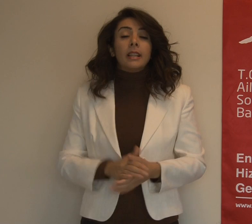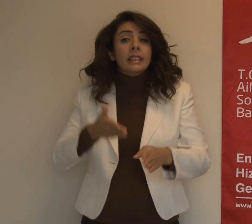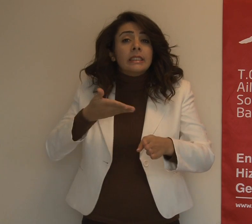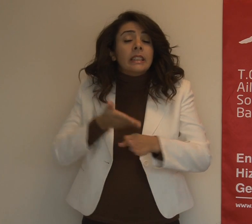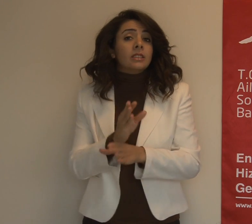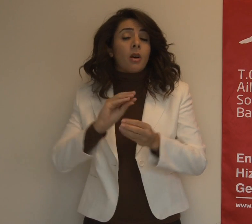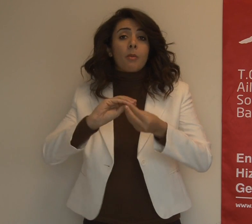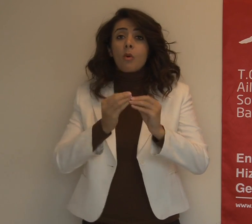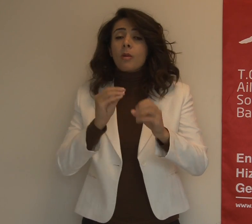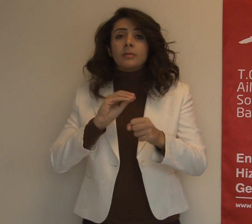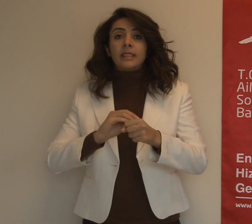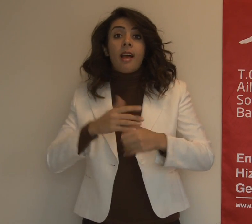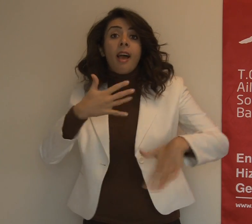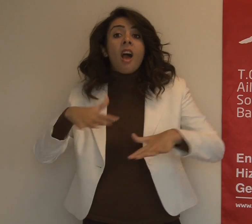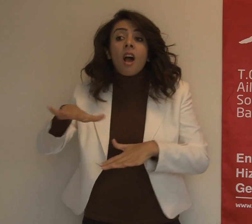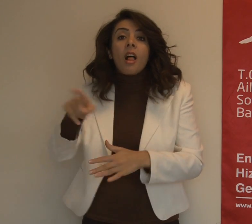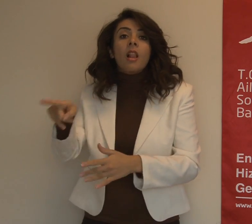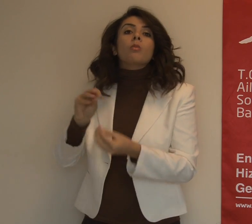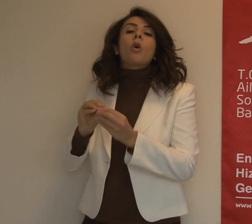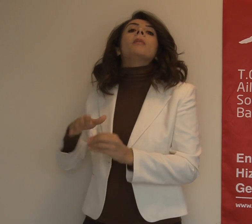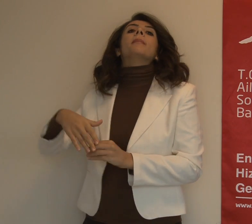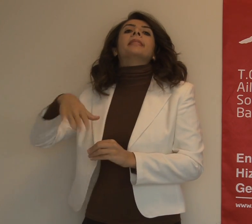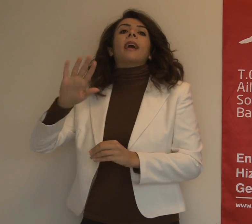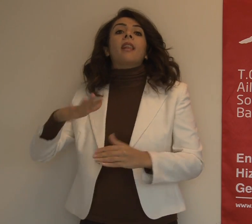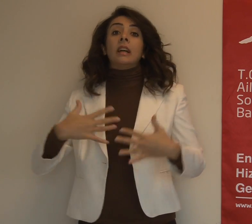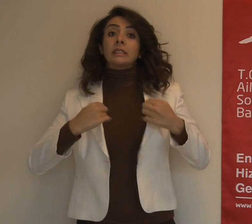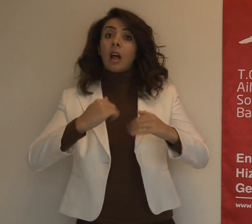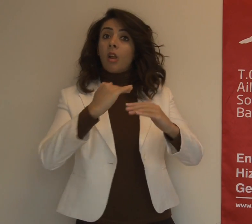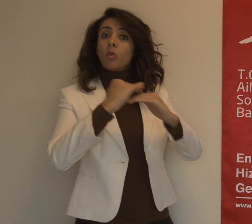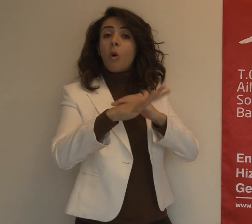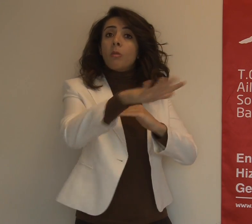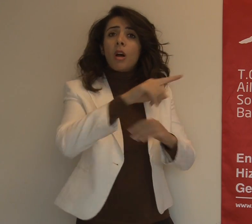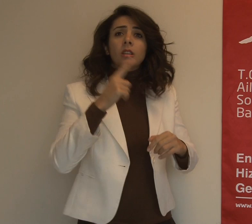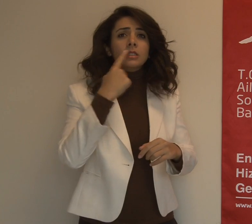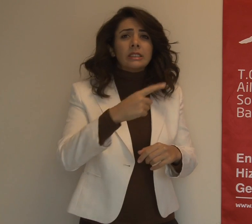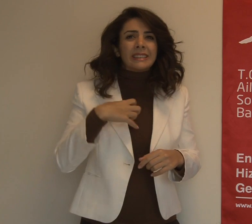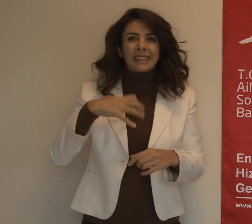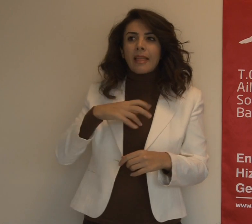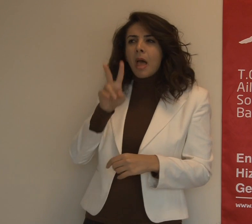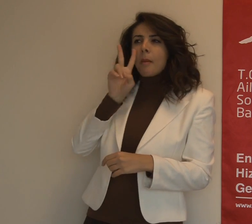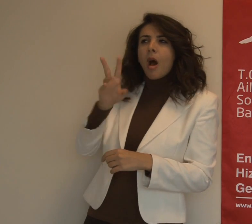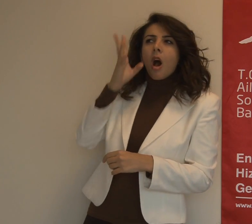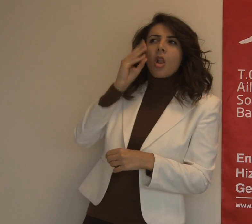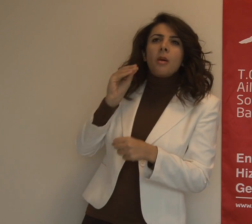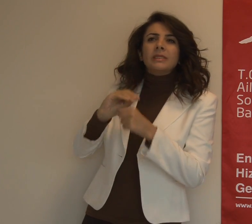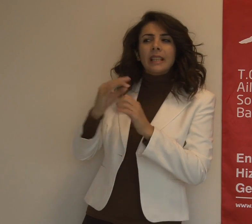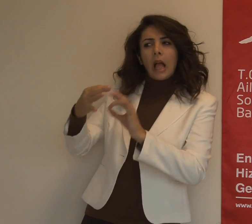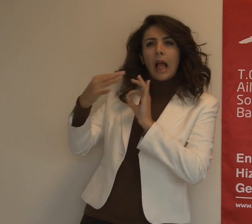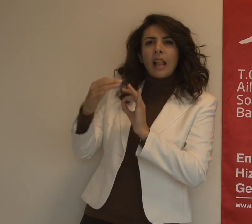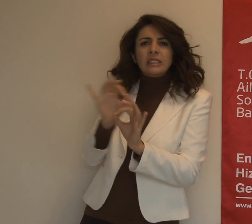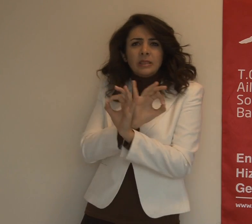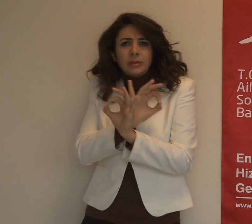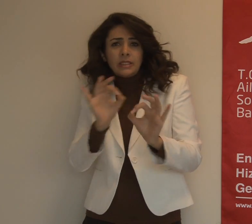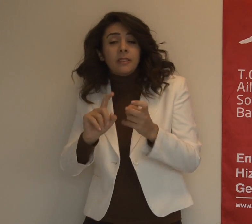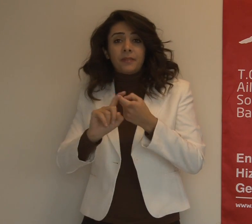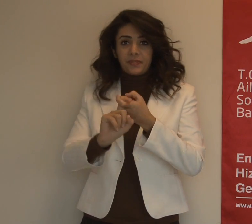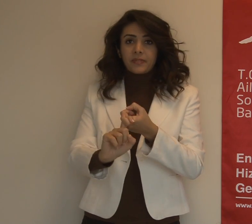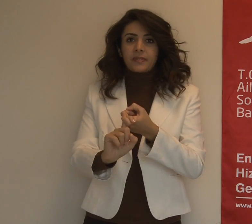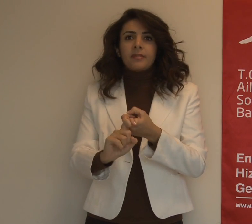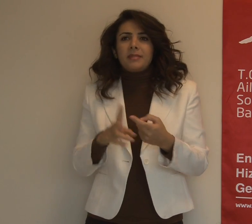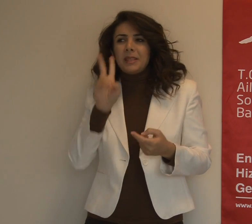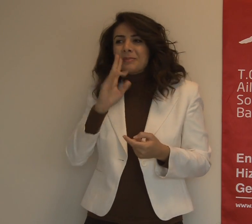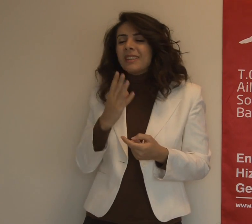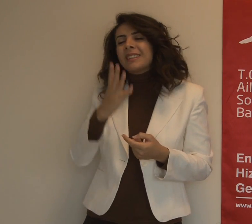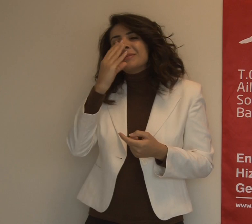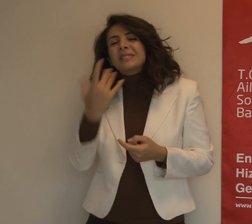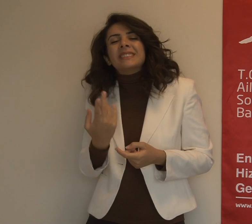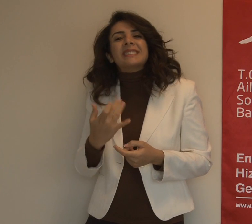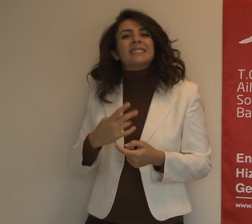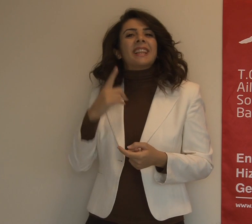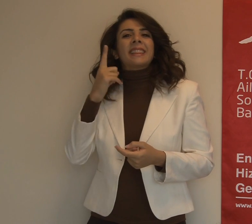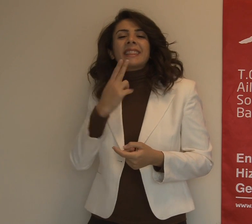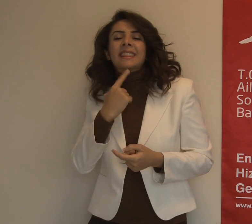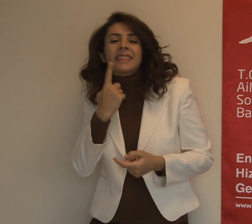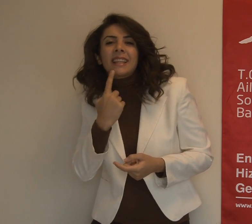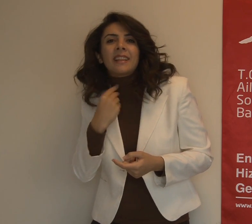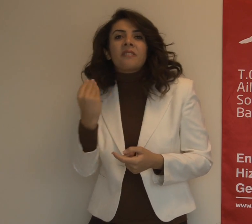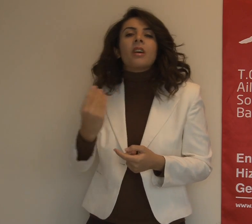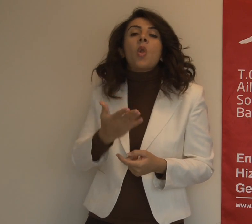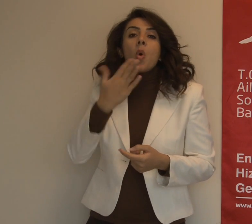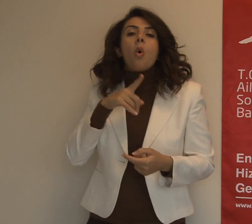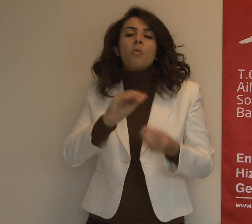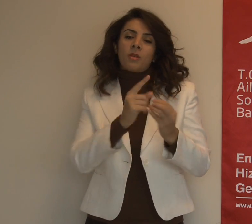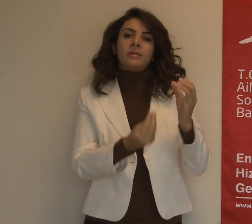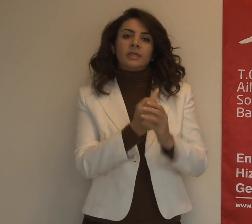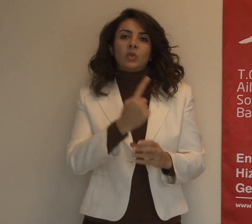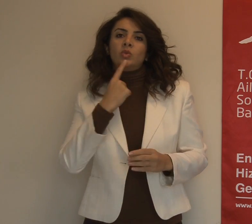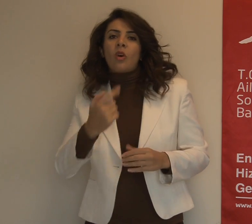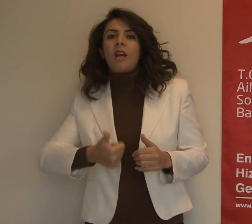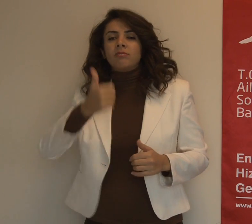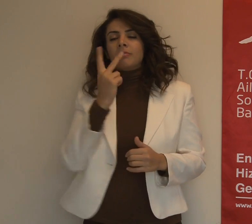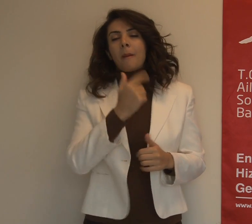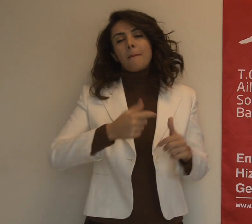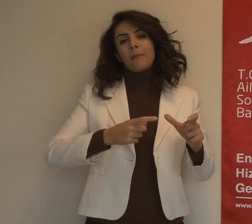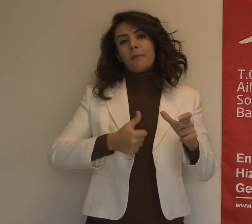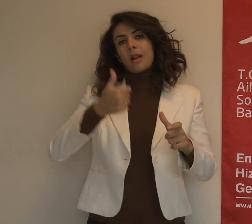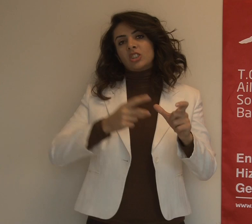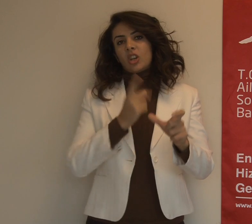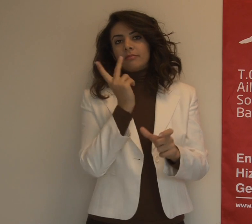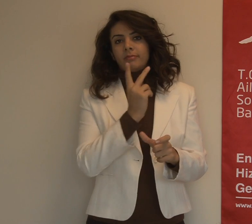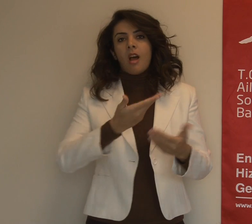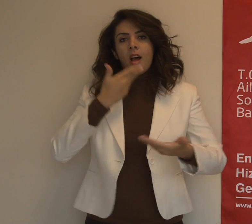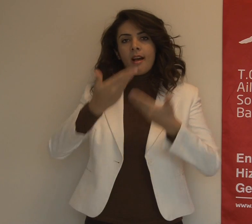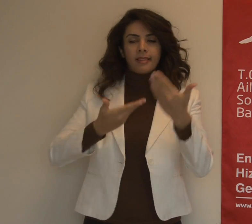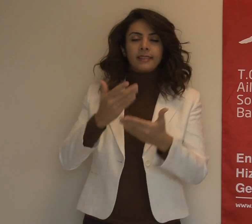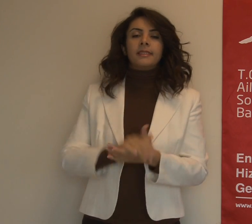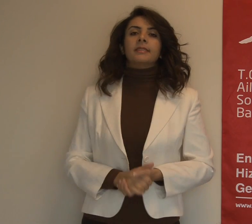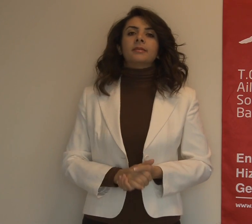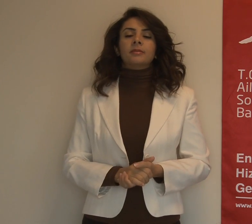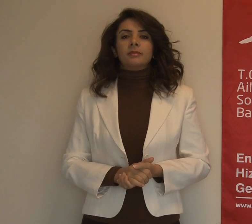Esas sorunun engellilerde olmadığını, engelsizlerin bakış açısında, empatisizliğinde ve hoşgörüsüzlüğünde olduğunu ifade eden Bakan Şahin, şöyle konuştu: